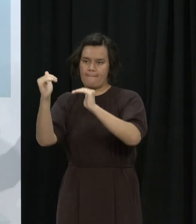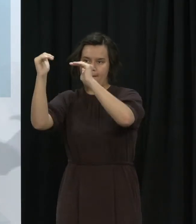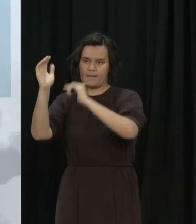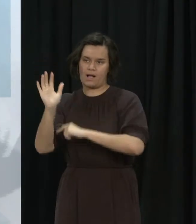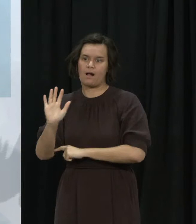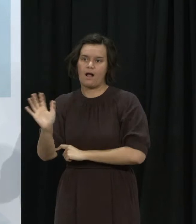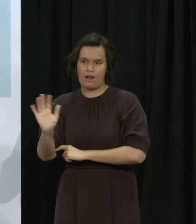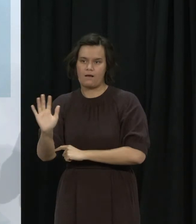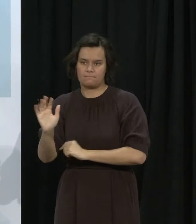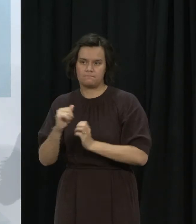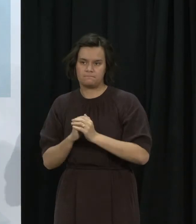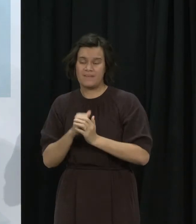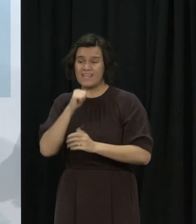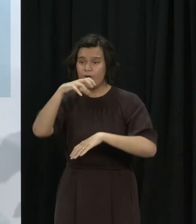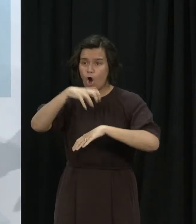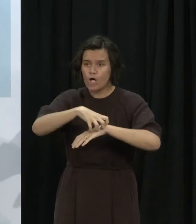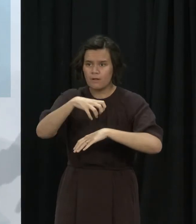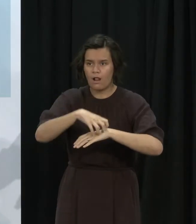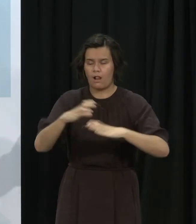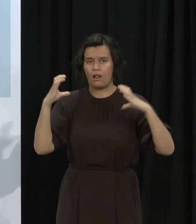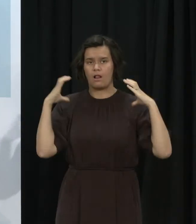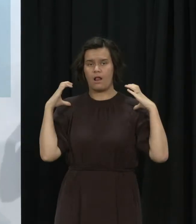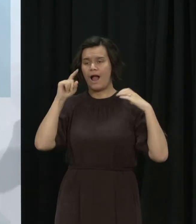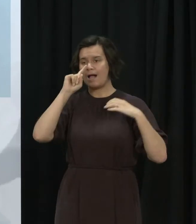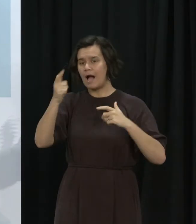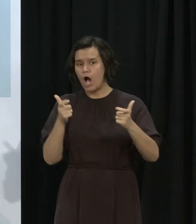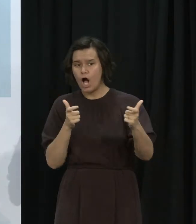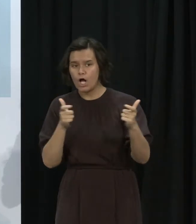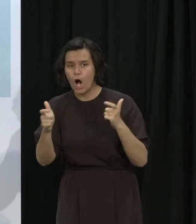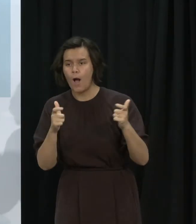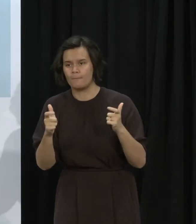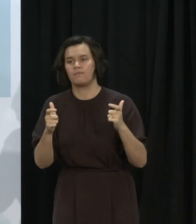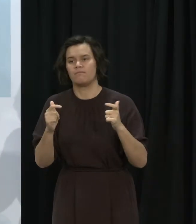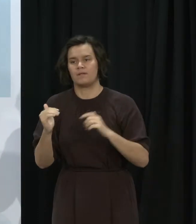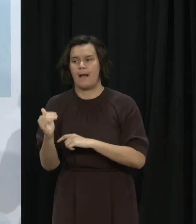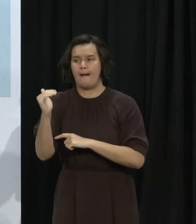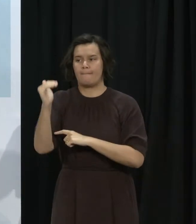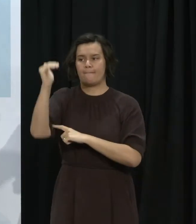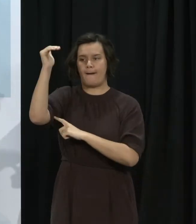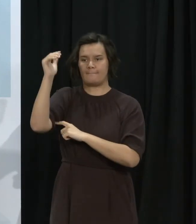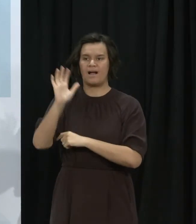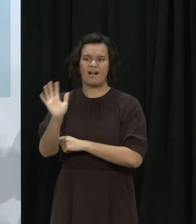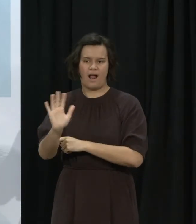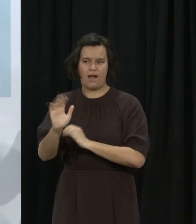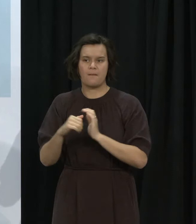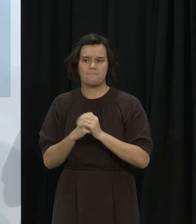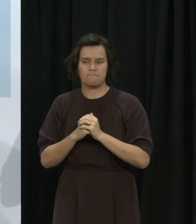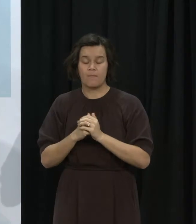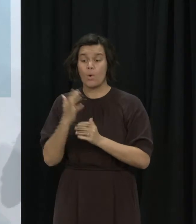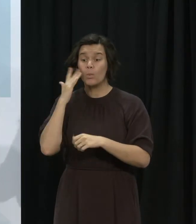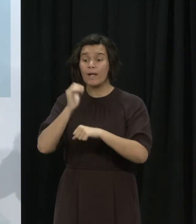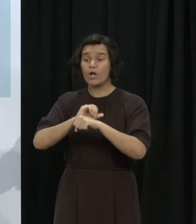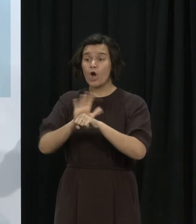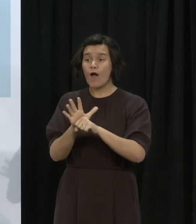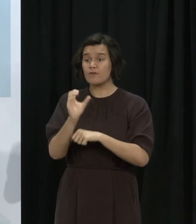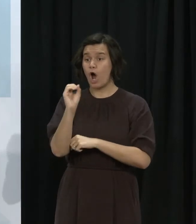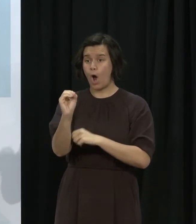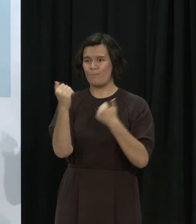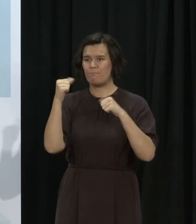whakatikatika matou ki te nui ake o te tu tauhohenga ina tae mai ki te whakamarumaru me whakamahi e matou aua here taapiri. Etahi atu tikanga